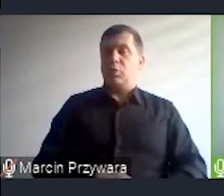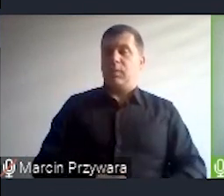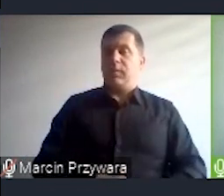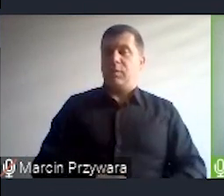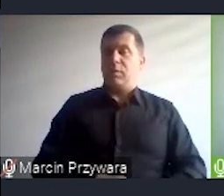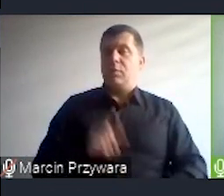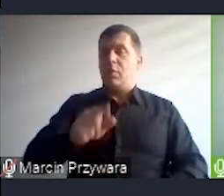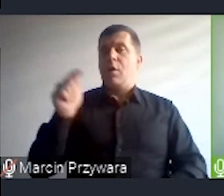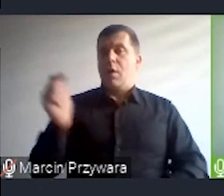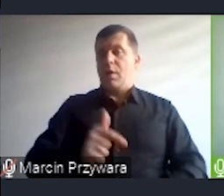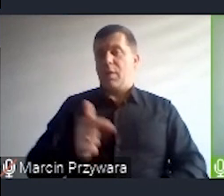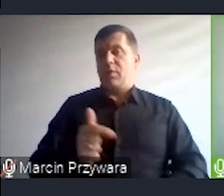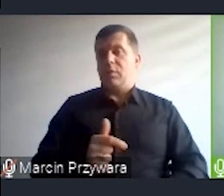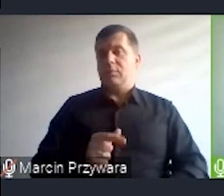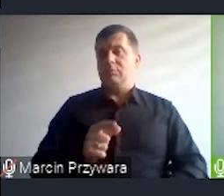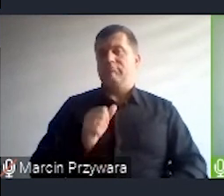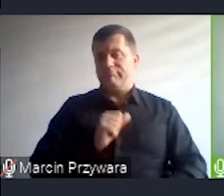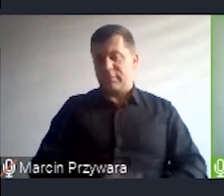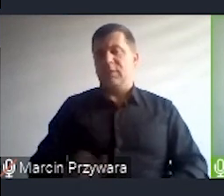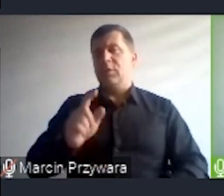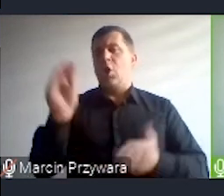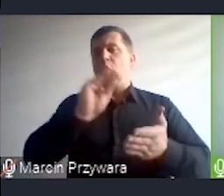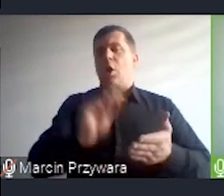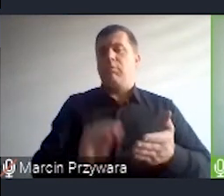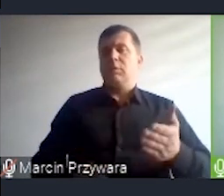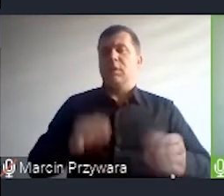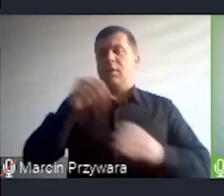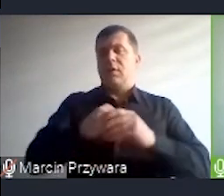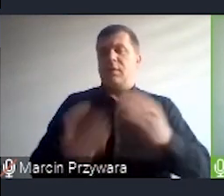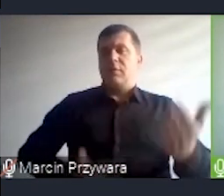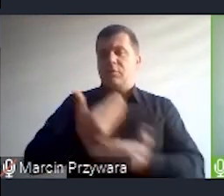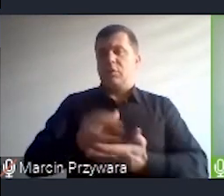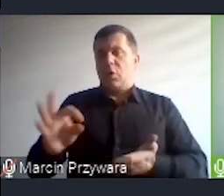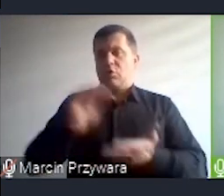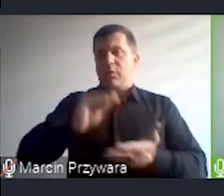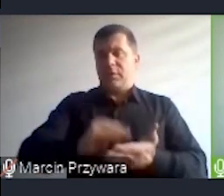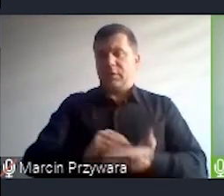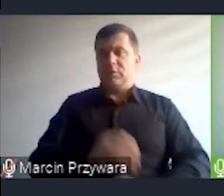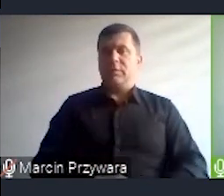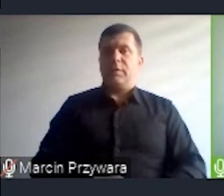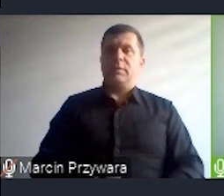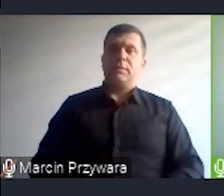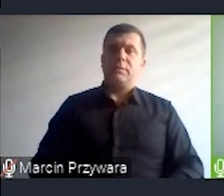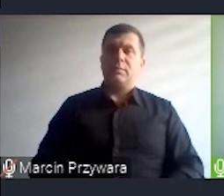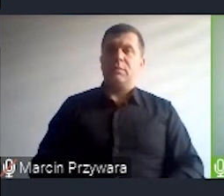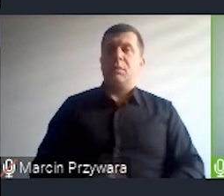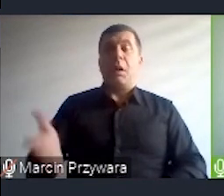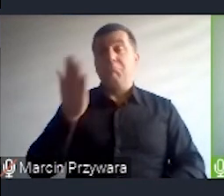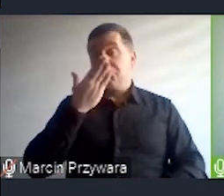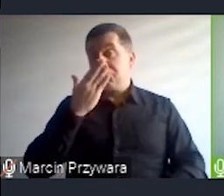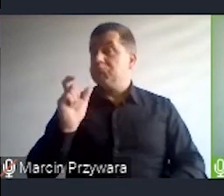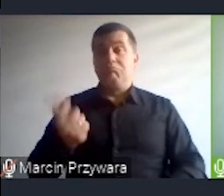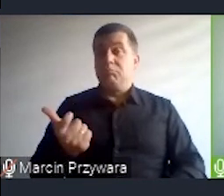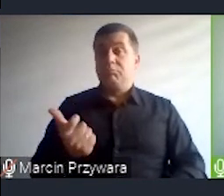Ten obowiązek znajdzie odzwierciedlenie w opisach we wniosku o dofinansowanie i na czym on polega.